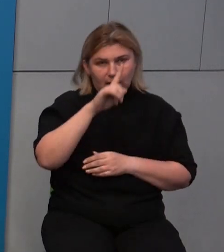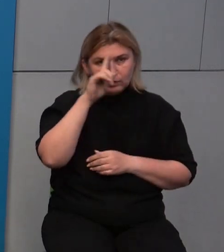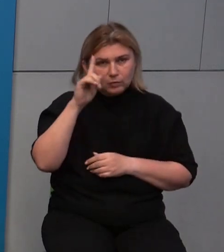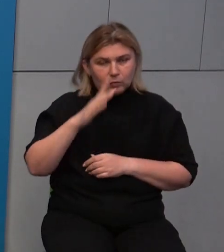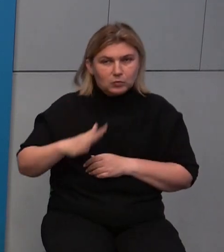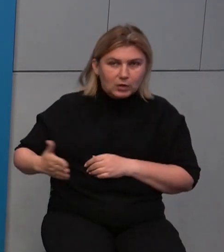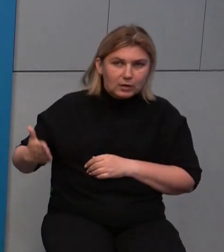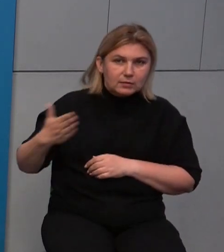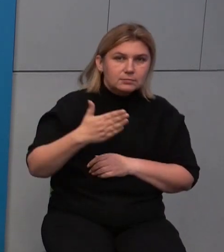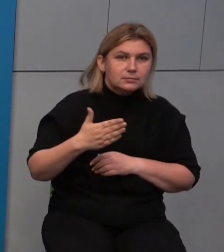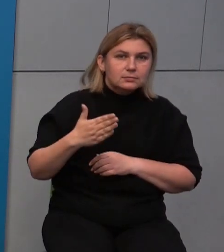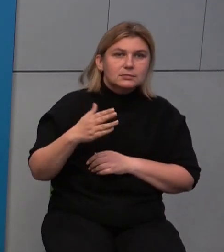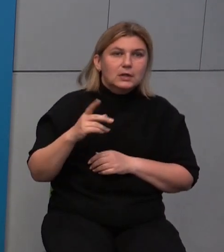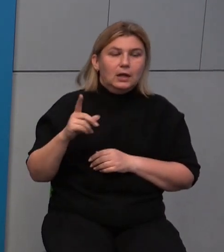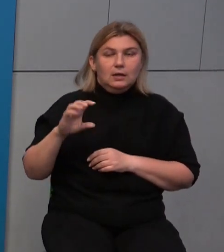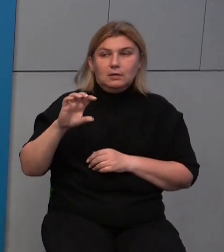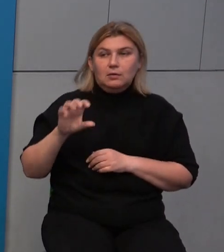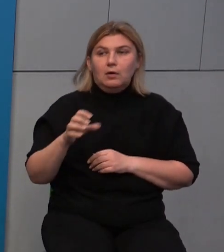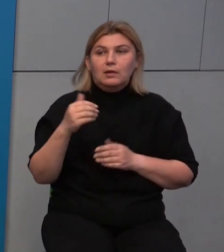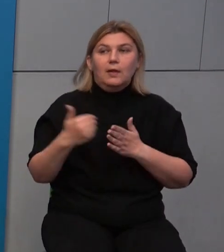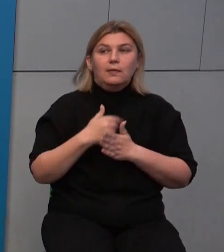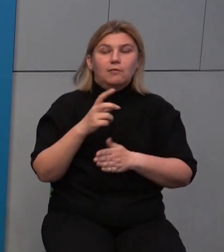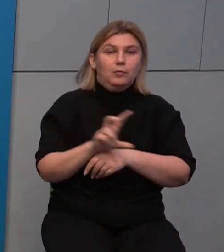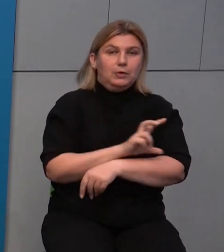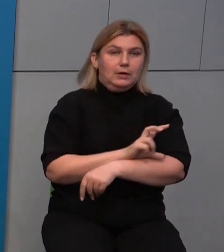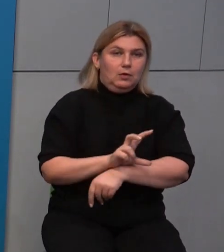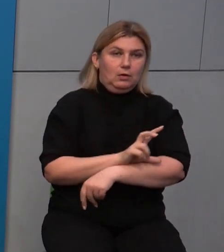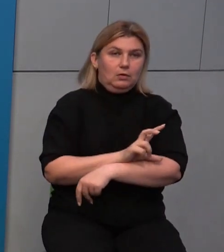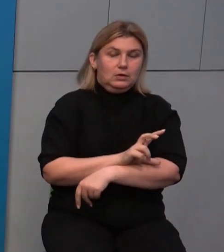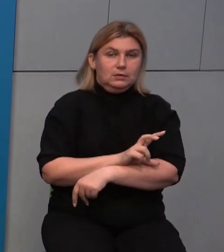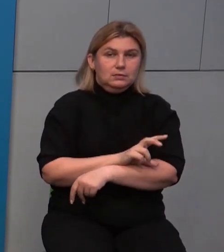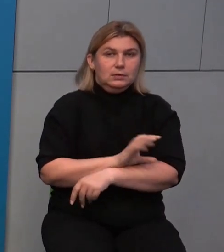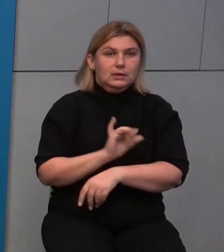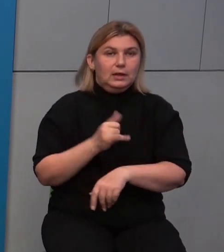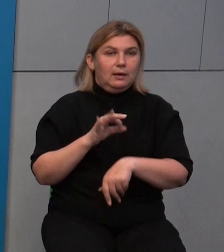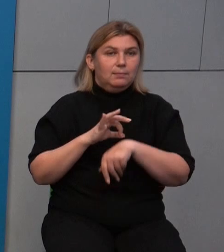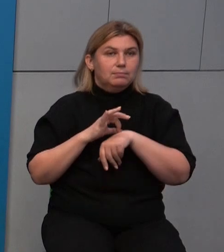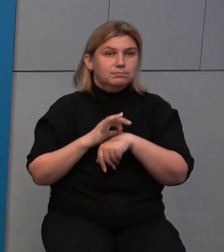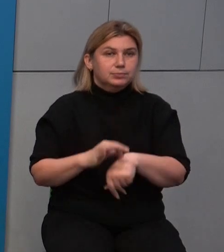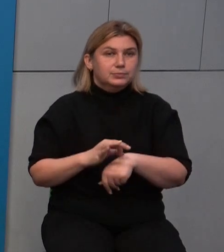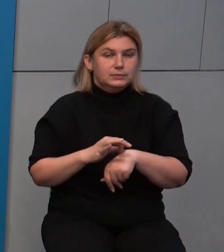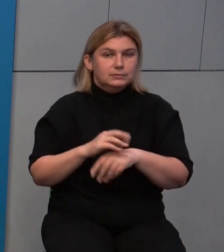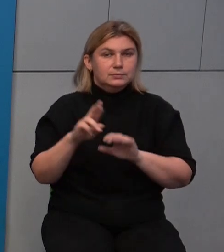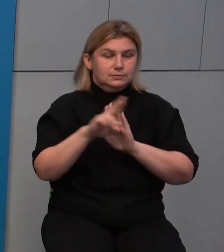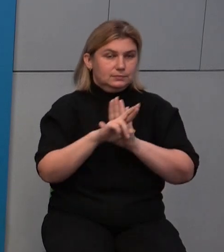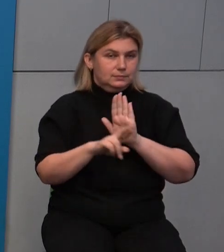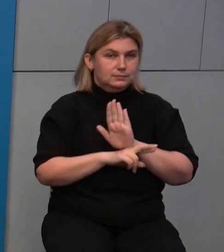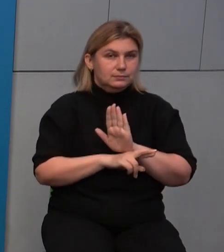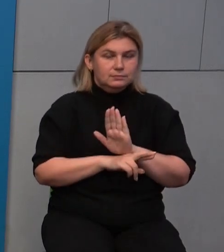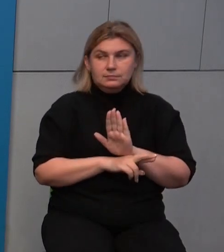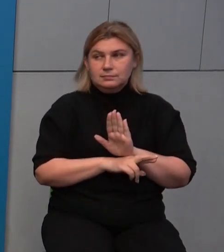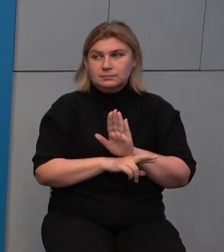jako jednostka na nową technologię i jakie wprowadzić przepisy prawne,